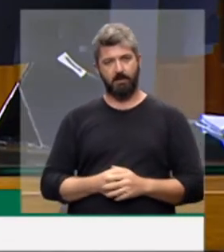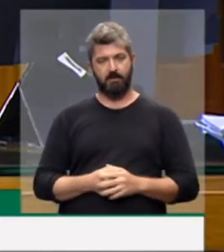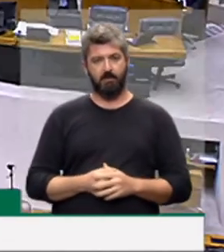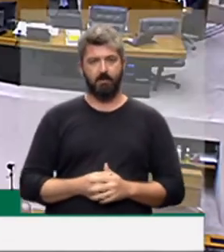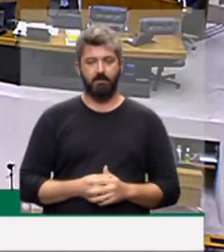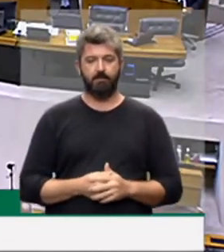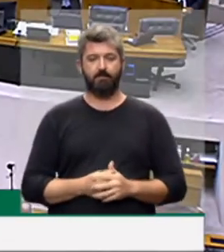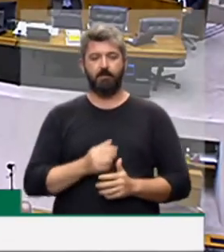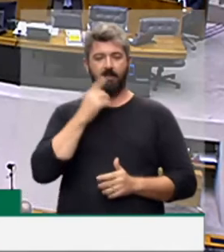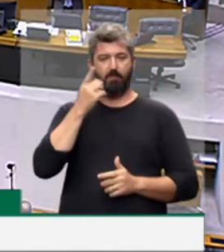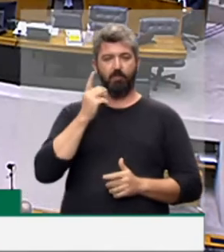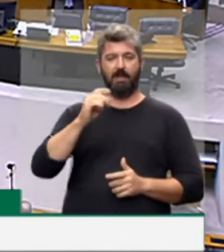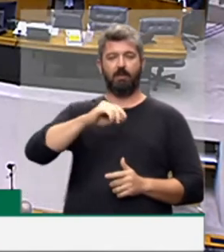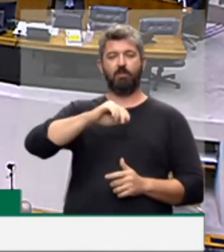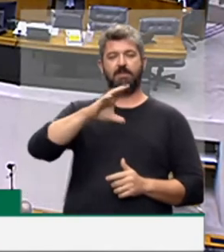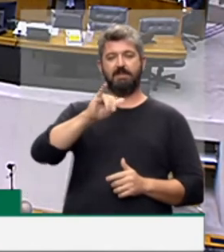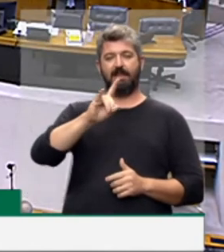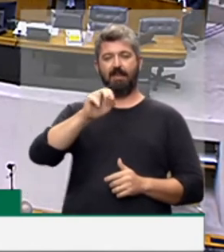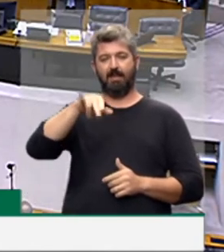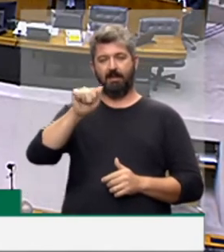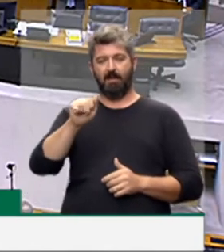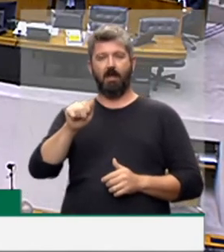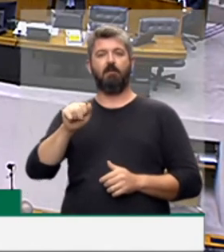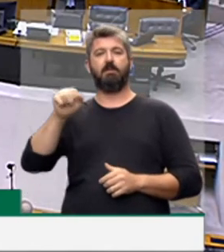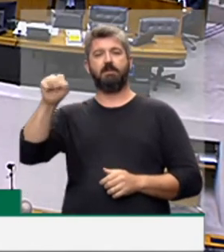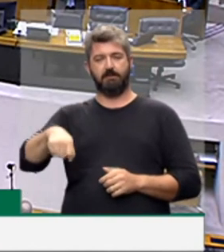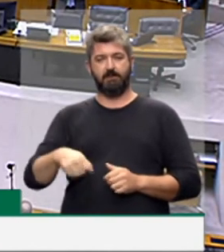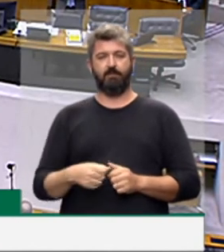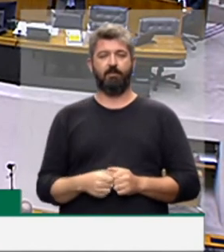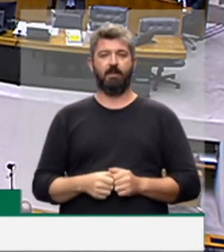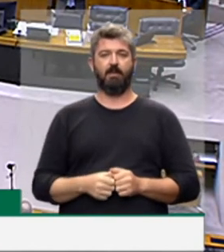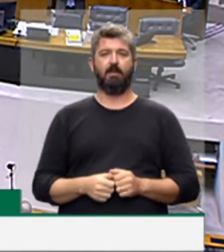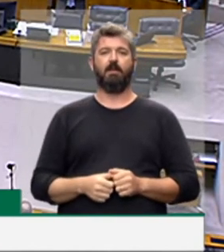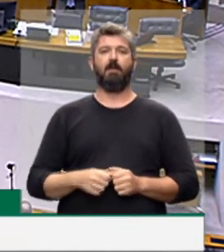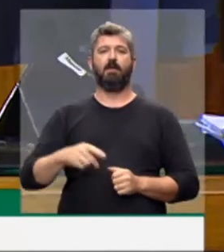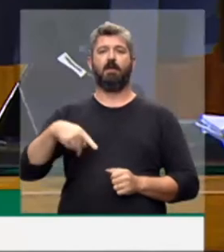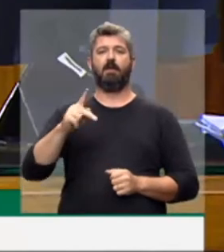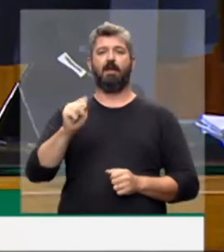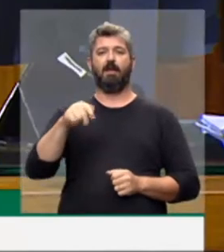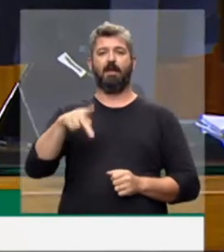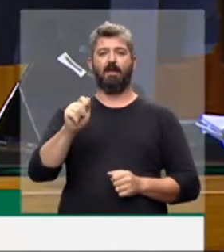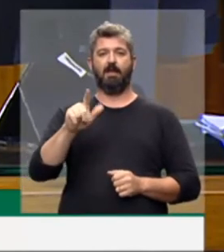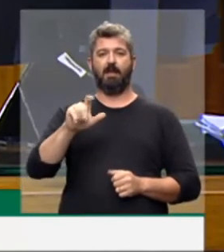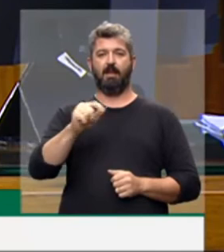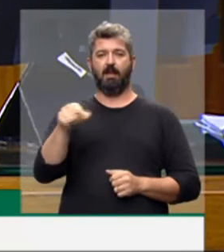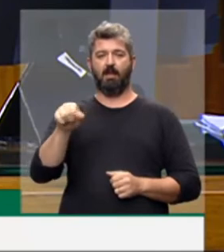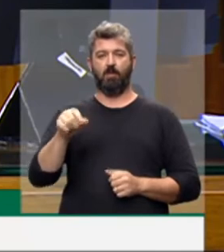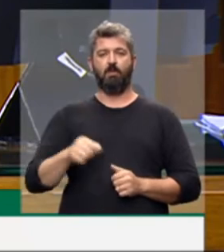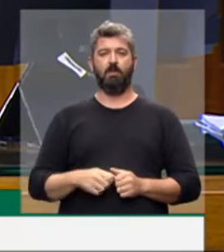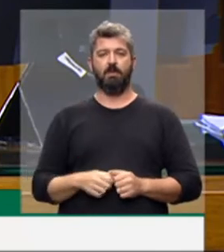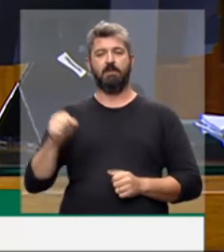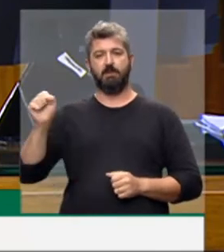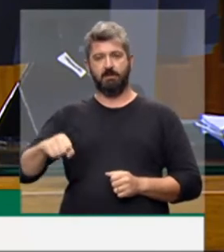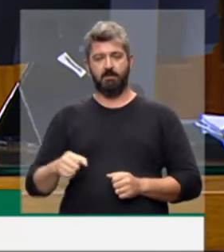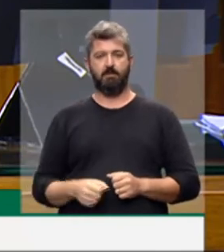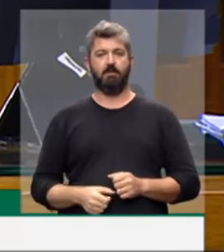PRESIDENTE, É PRECISO PARAR E CONTER NESSA CASA. [PRESIDENTE]: CIDADANIA, DEPUTADO ARNALDO JARDIM? [DEPUTADO]: SIM, SENHOR PRESIDENTE.